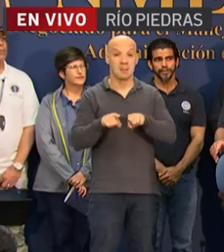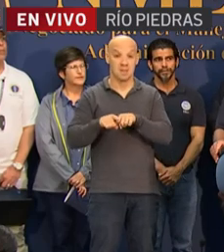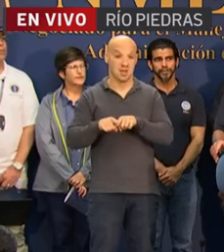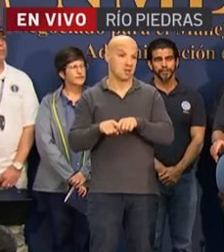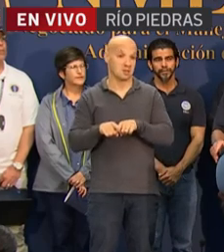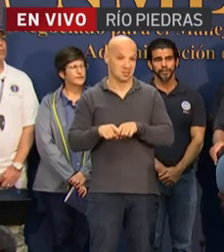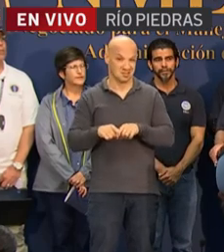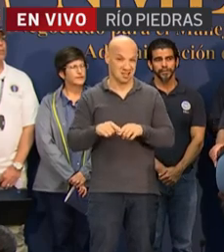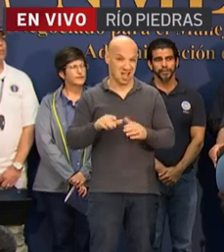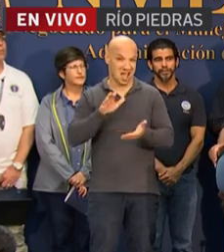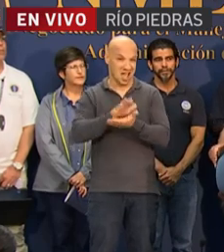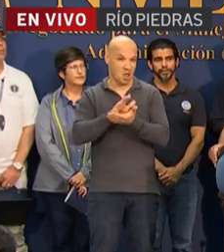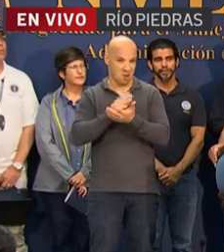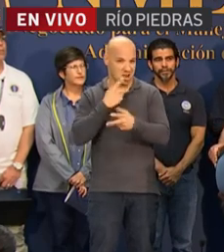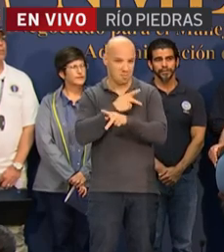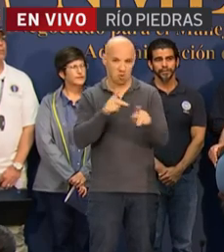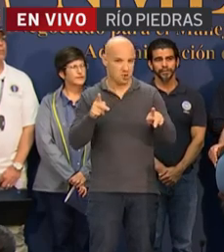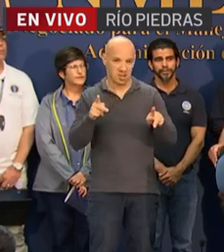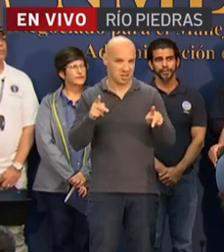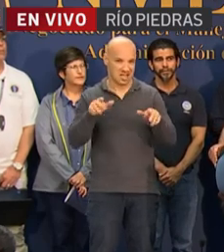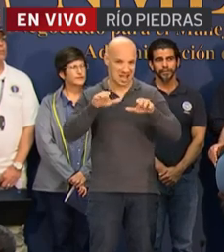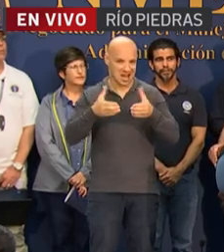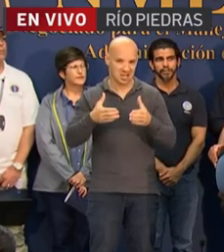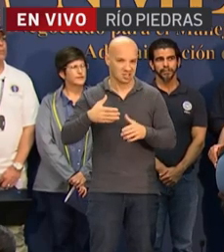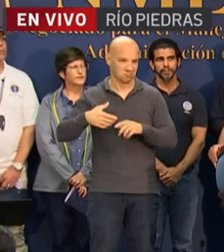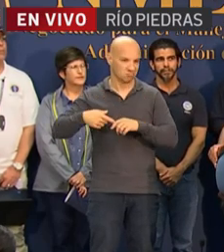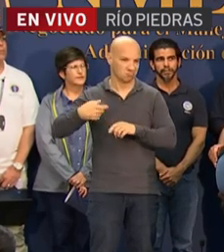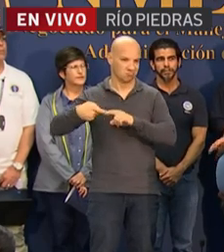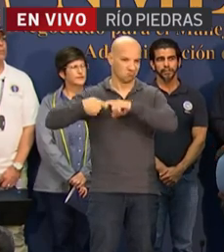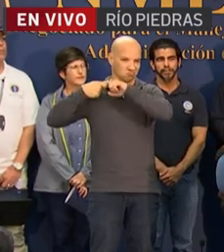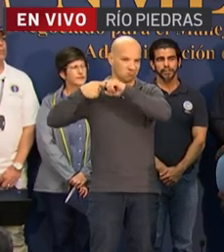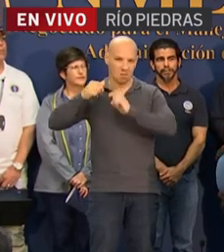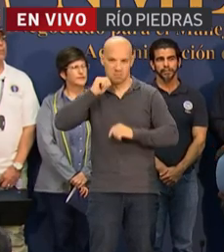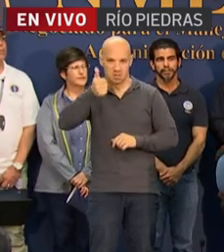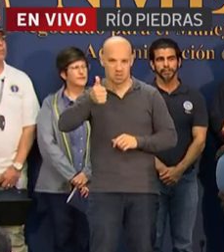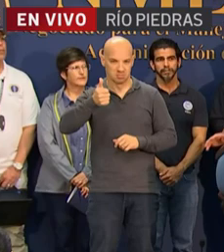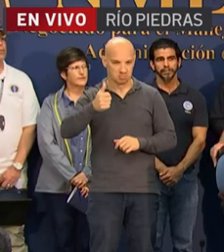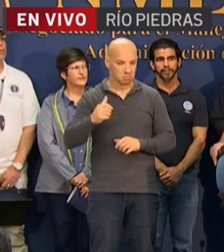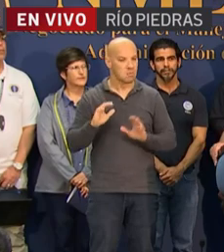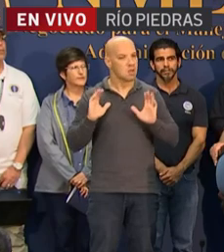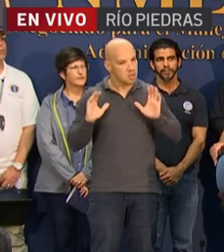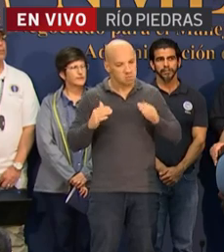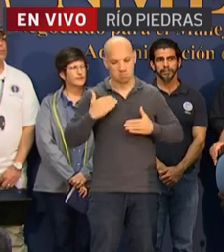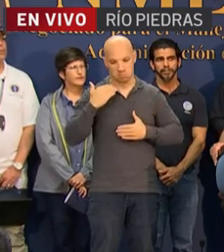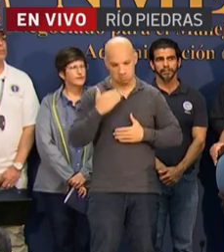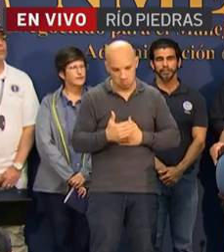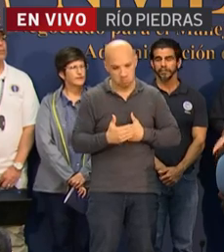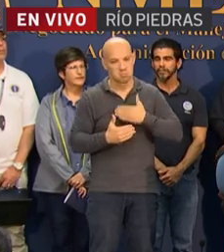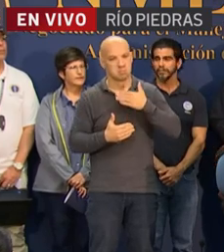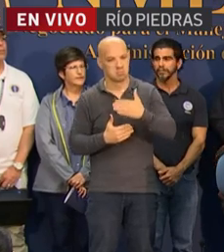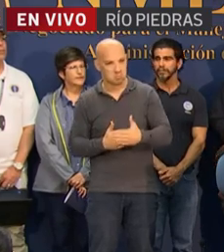ACUDIR A SU AGENCIA EN EL DÍA